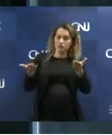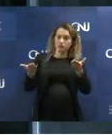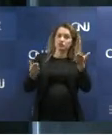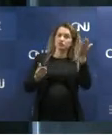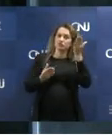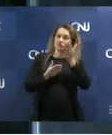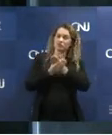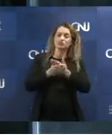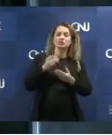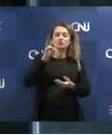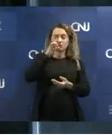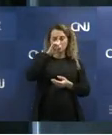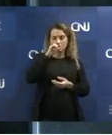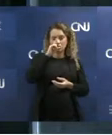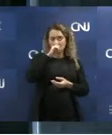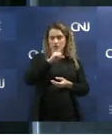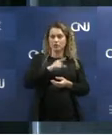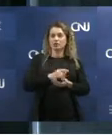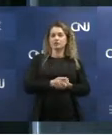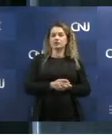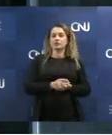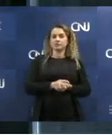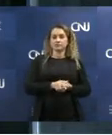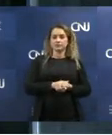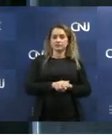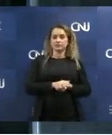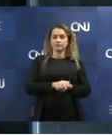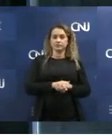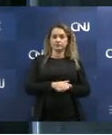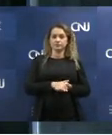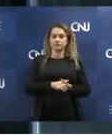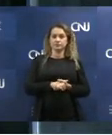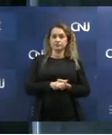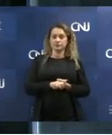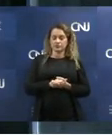É uma perdurar morosidade processual,